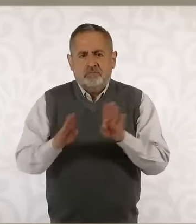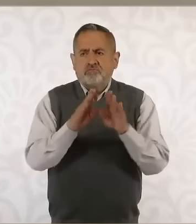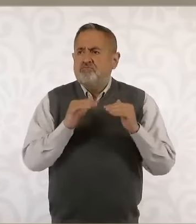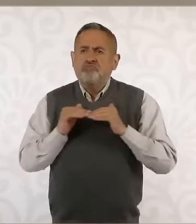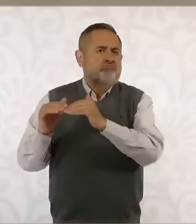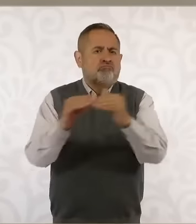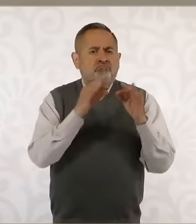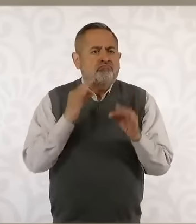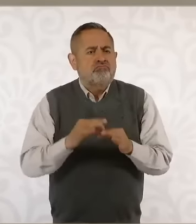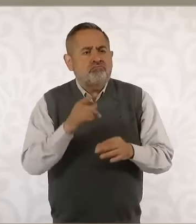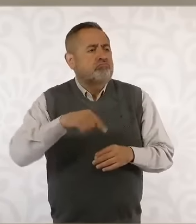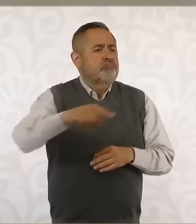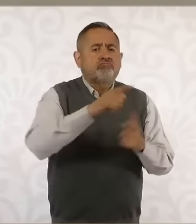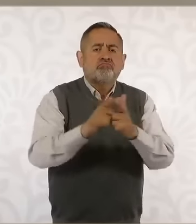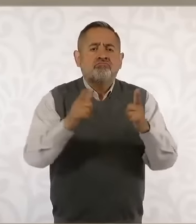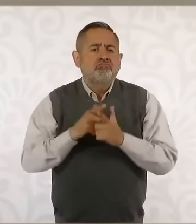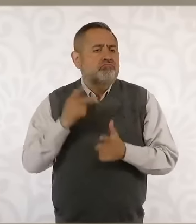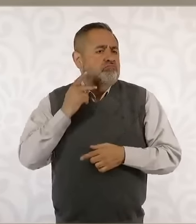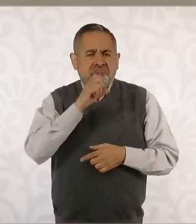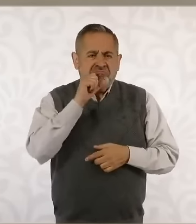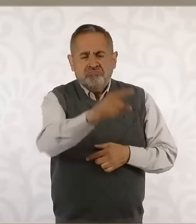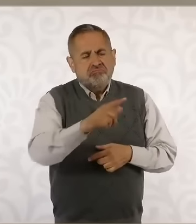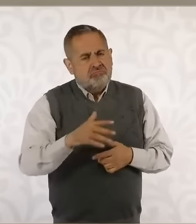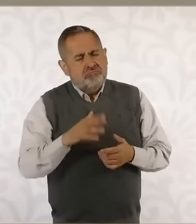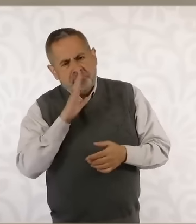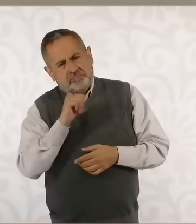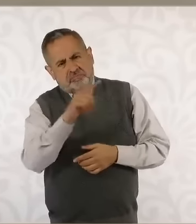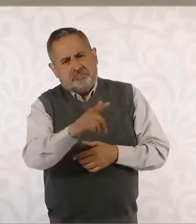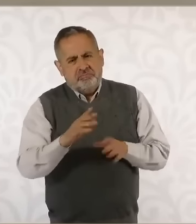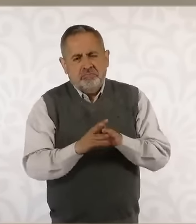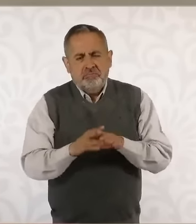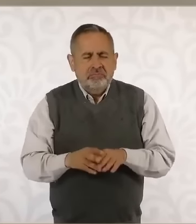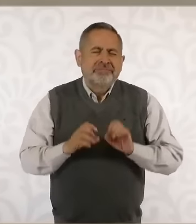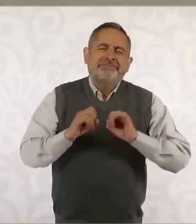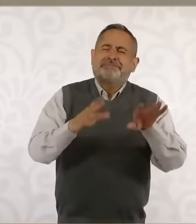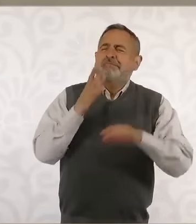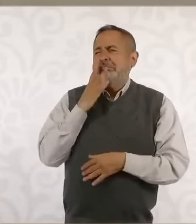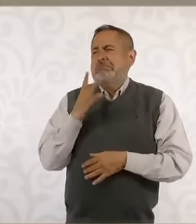en los partidos, en la clase política. Asegurar que este tipo de cosas queden en la banalidad,